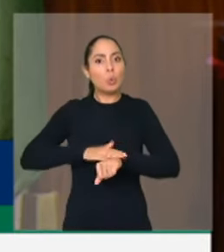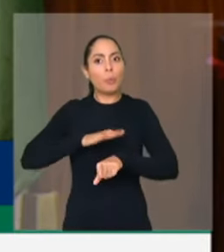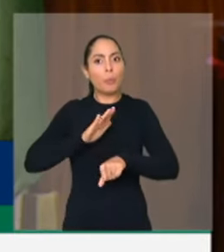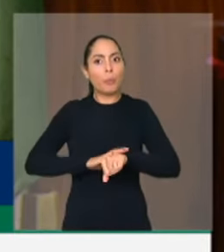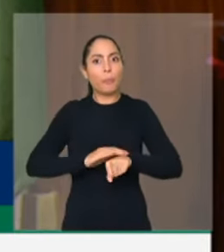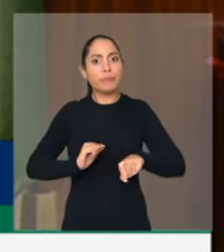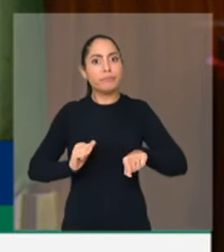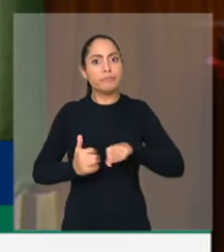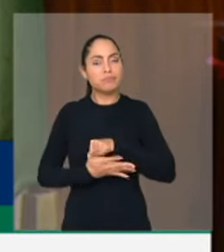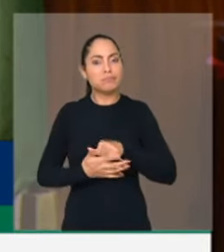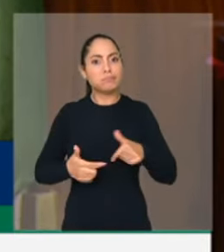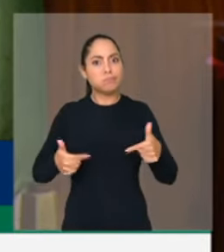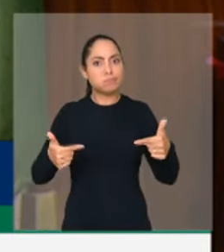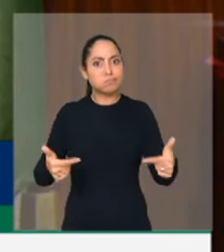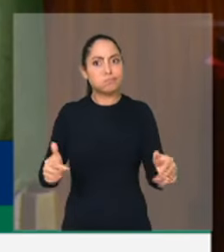HOJE DEVEMOS CHEGAR É